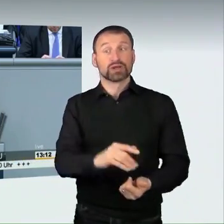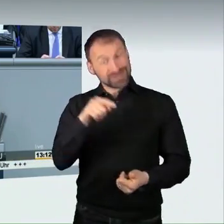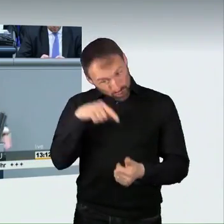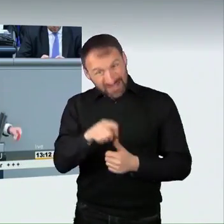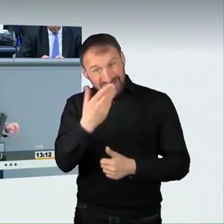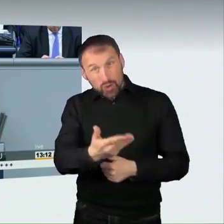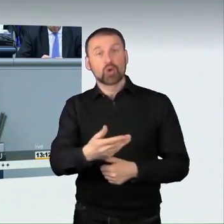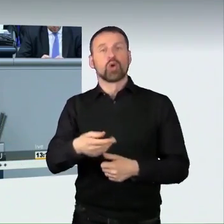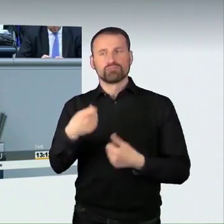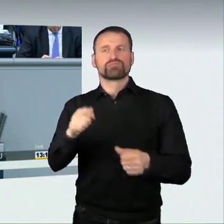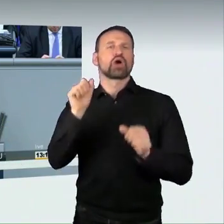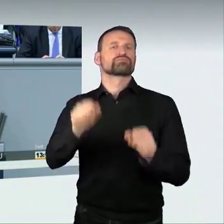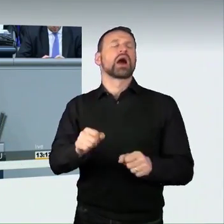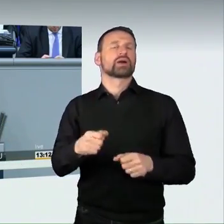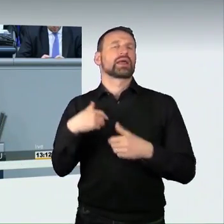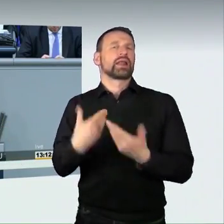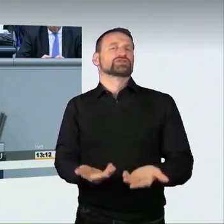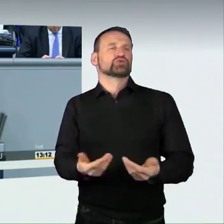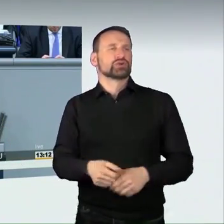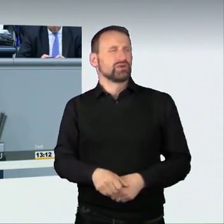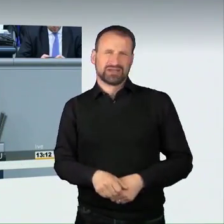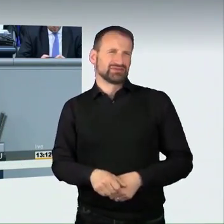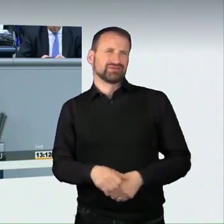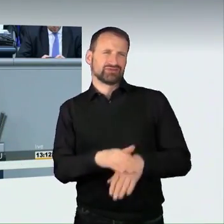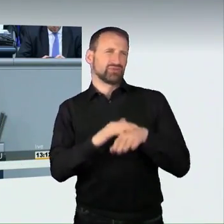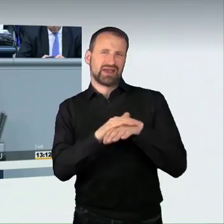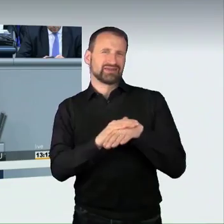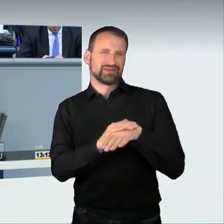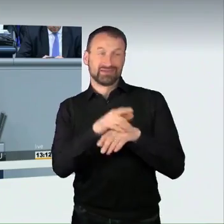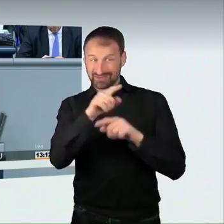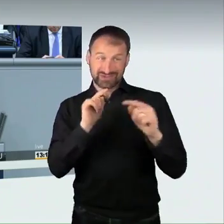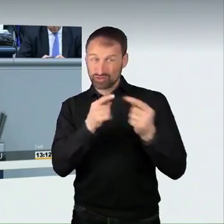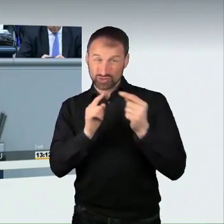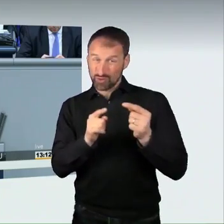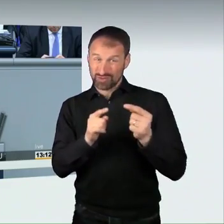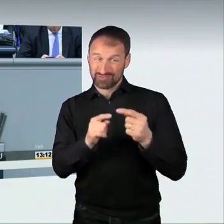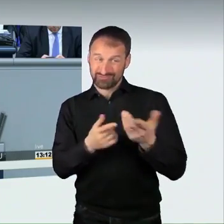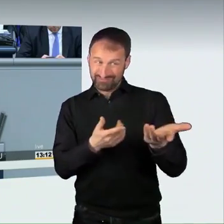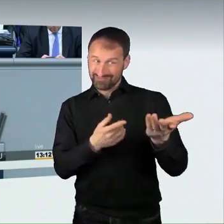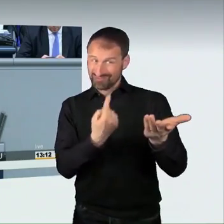tatsächlich entlasten. Am Ende des Tages, es tut mir leid, bleibt nur das übrig: eine Rote Karte. Herzlichen Dank.